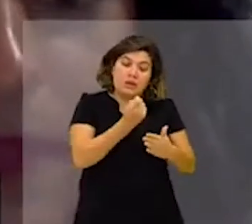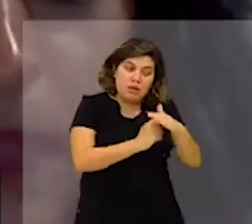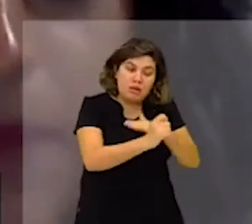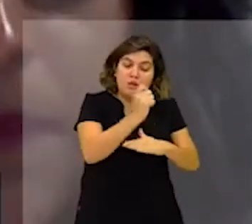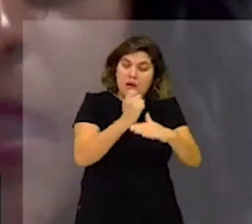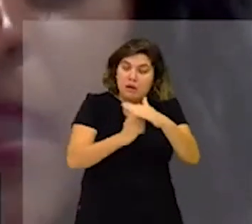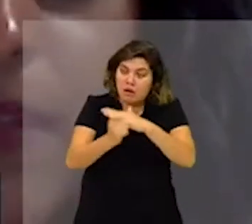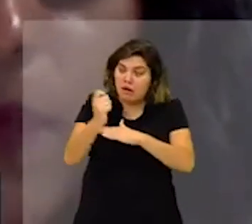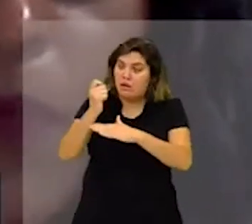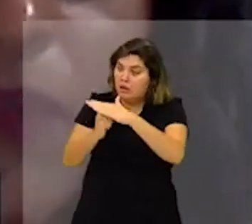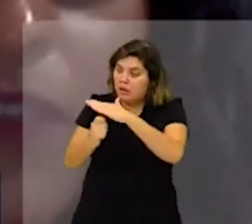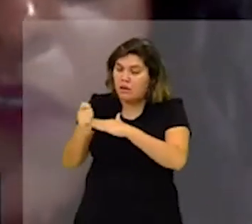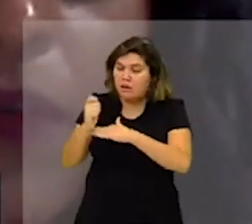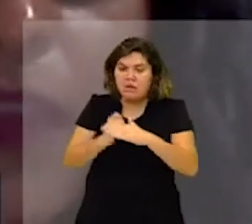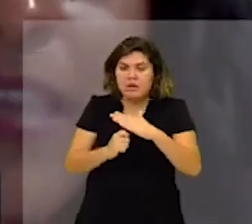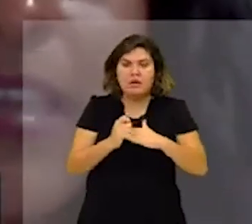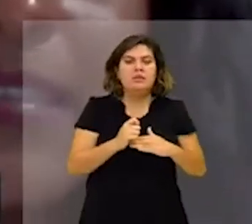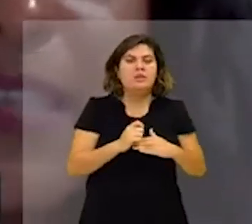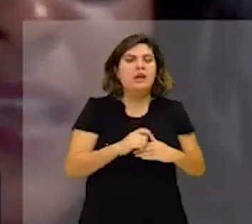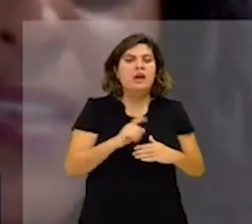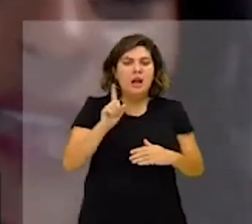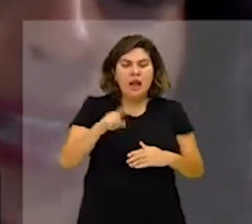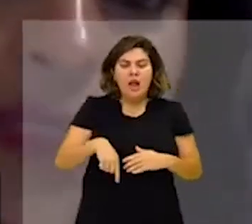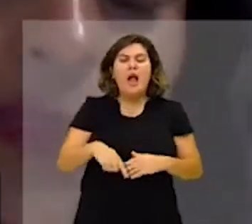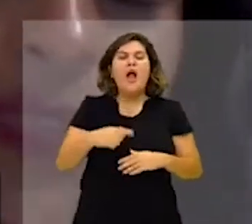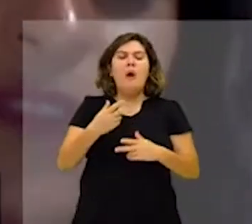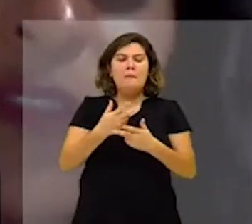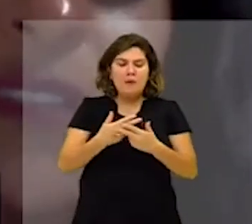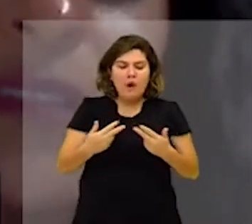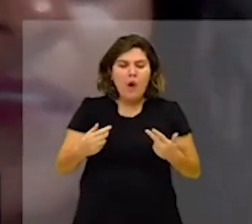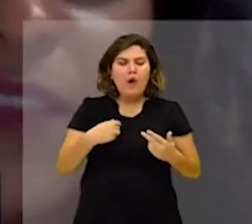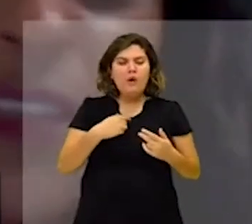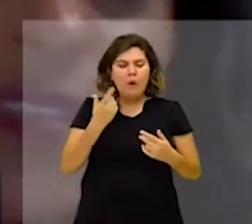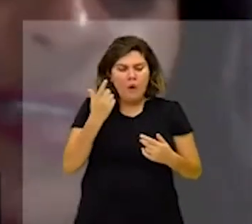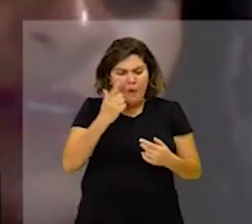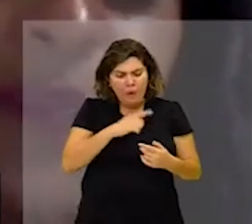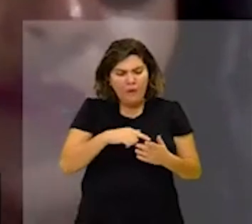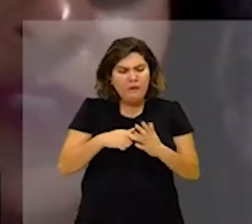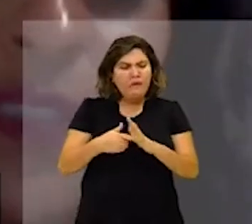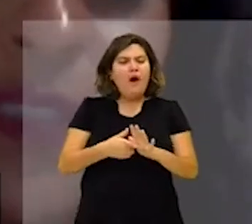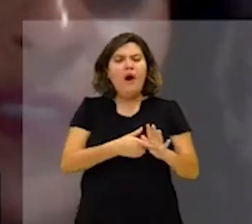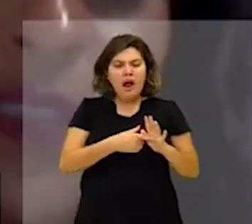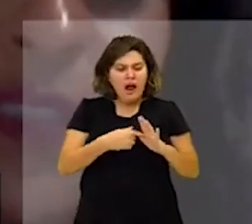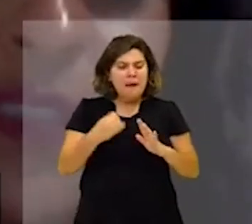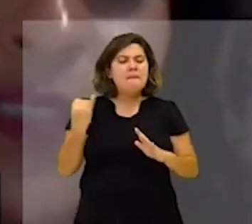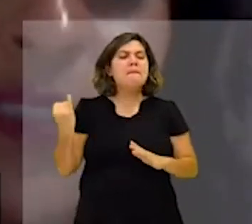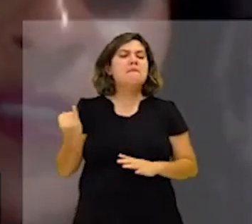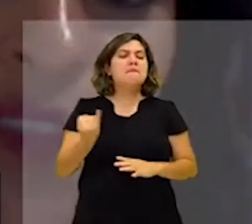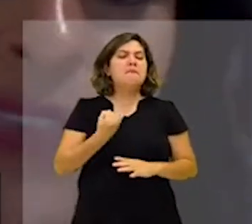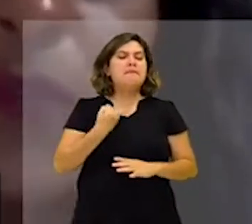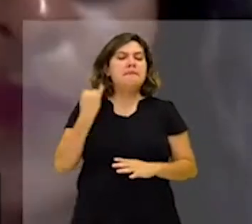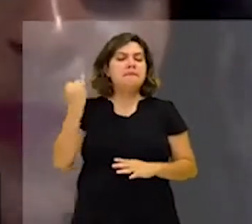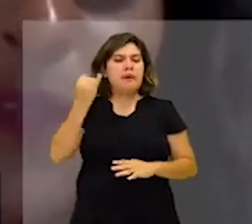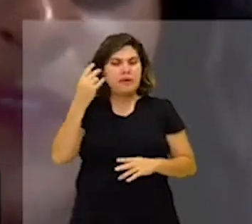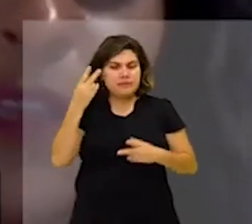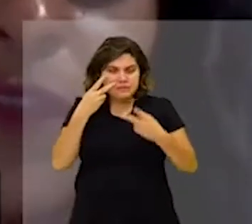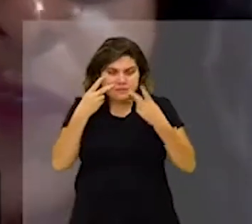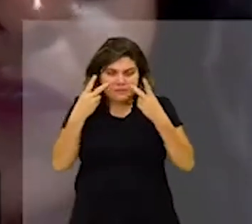né e esse é o ponto que foi sinalizado e foi presidenciável nas falas dos movimentos negros que